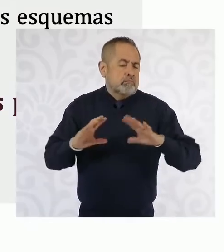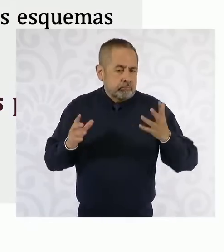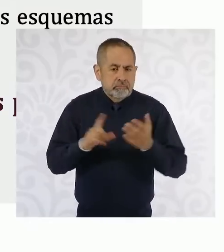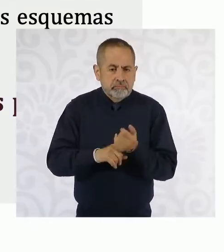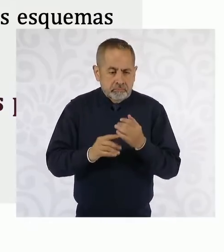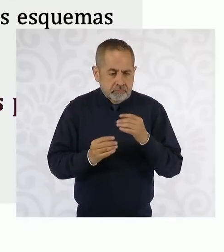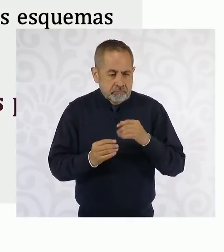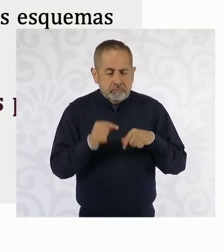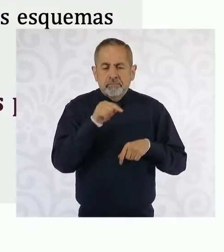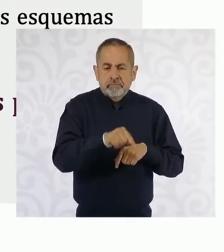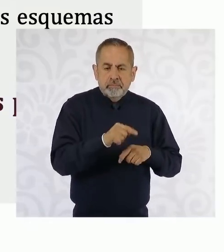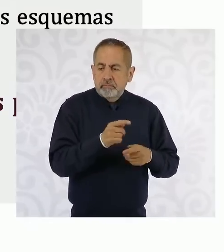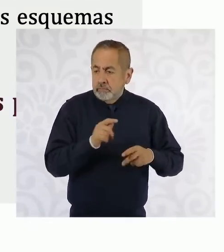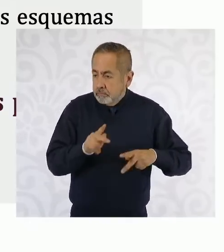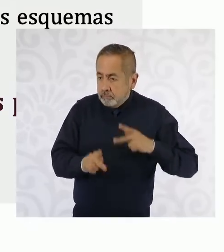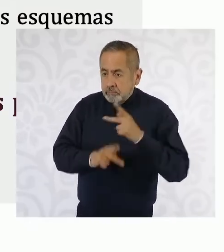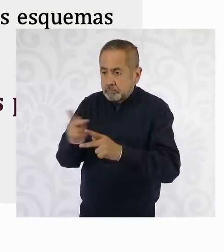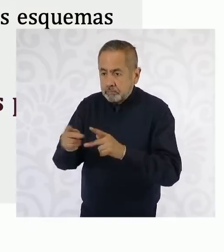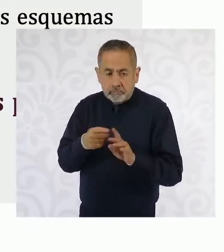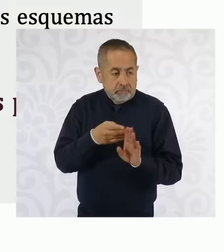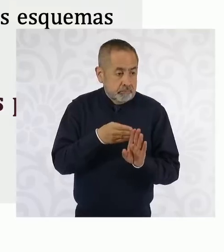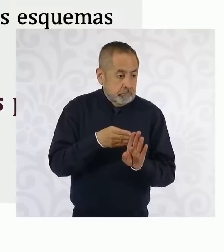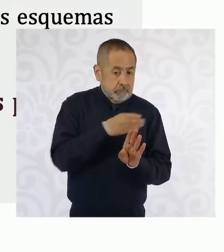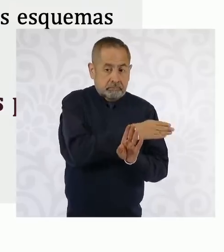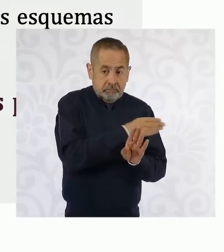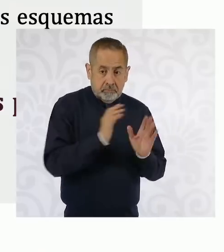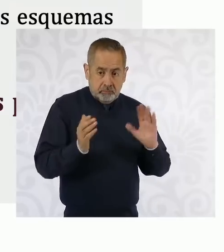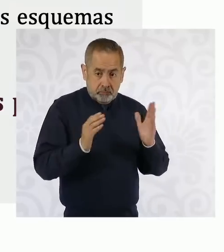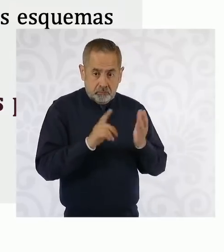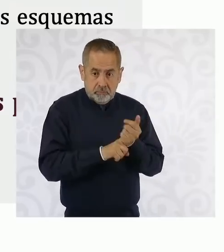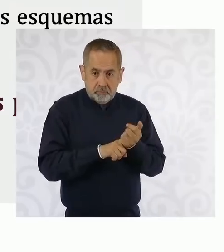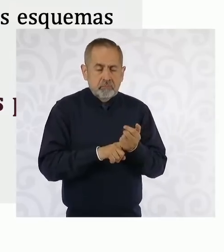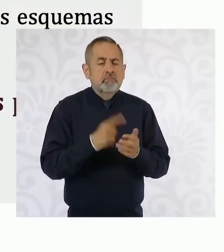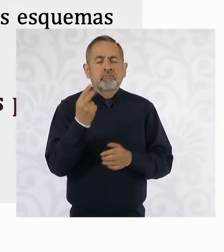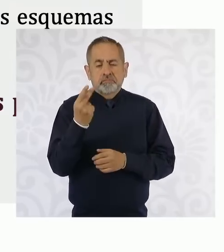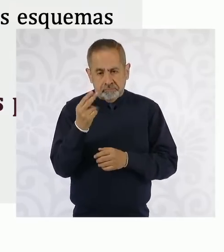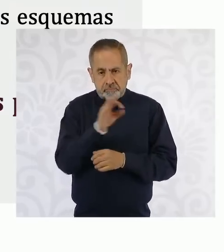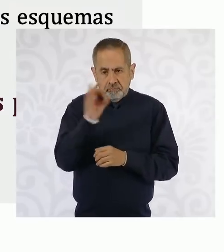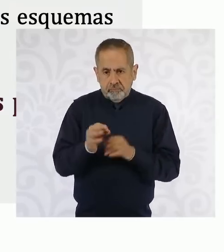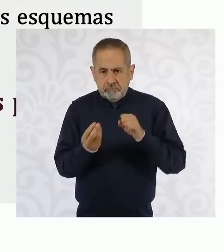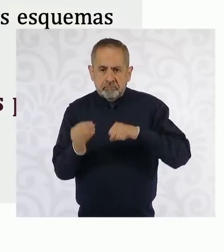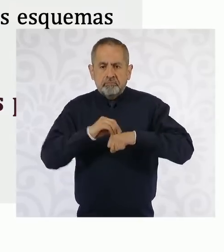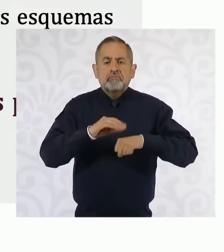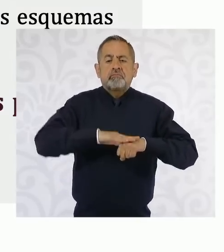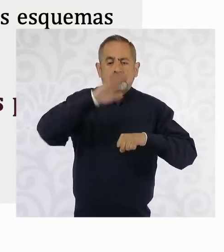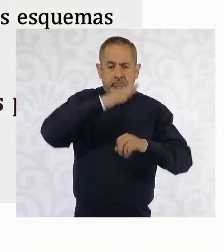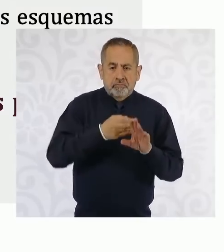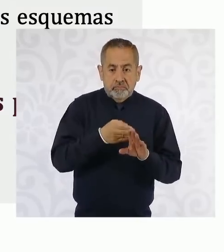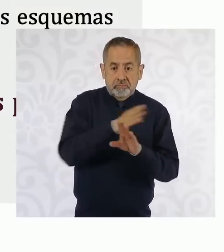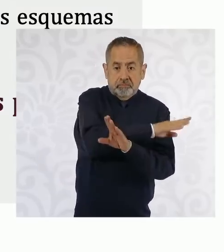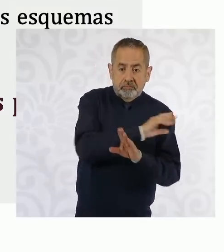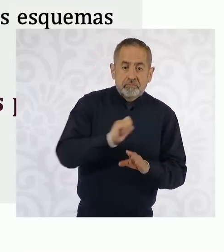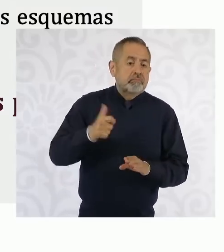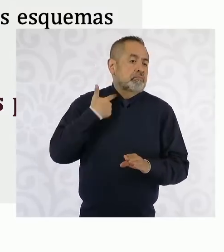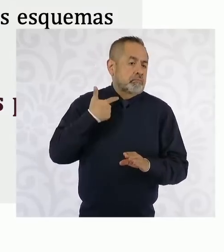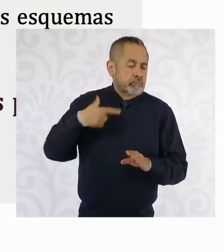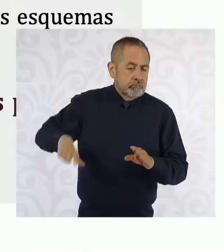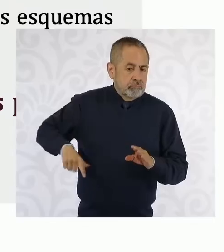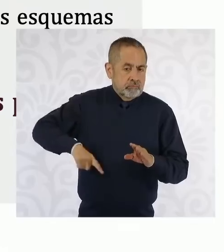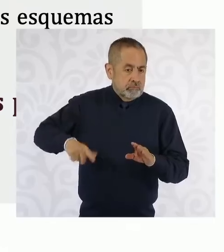relación a la a la meta o al objetivo que se logró en la administración pasada la que sigue